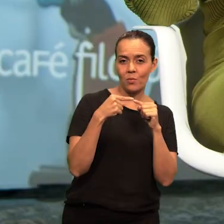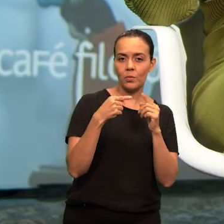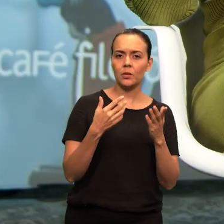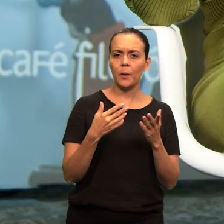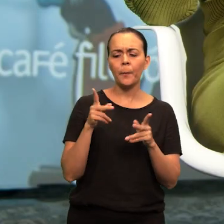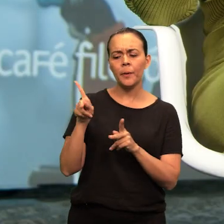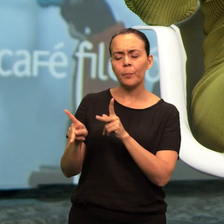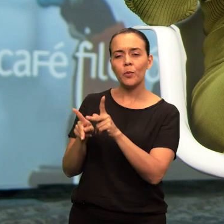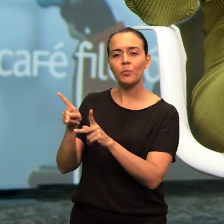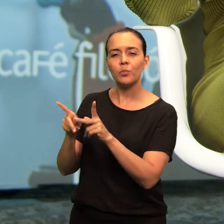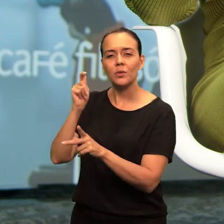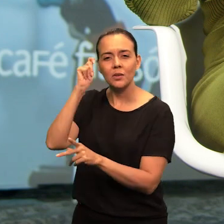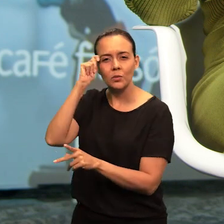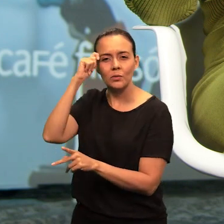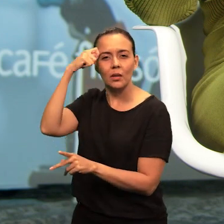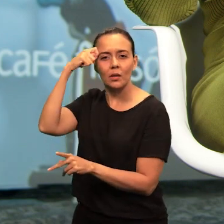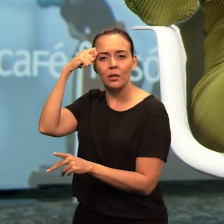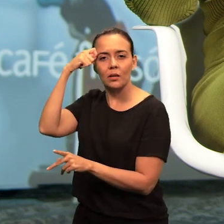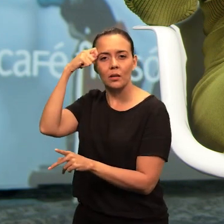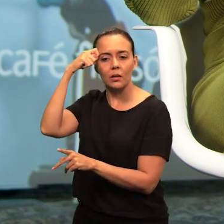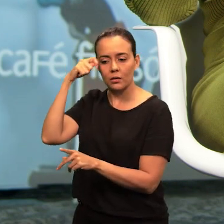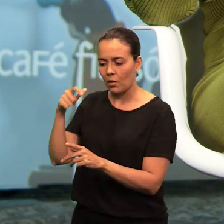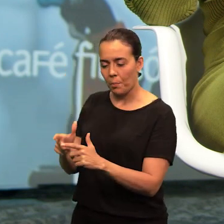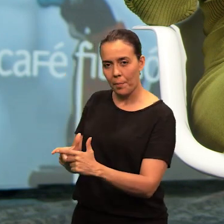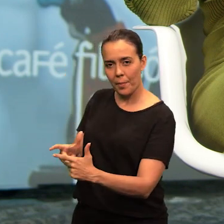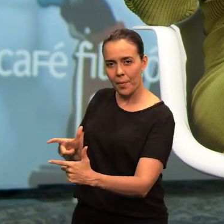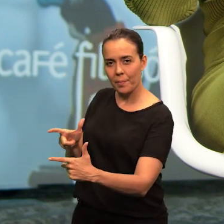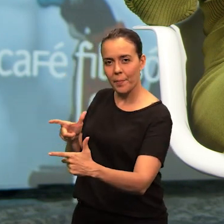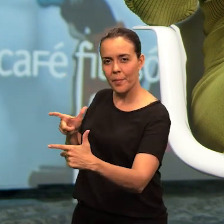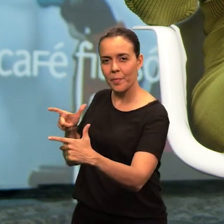da população negra, quando essa é a população que acumula